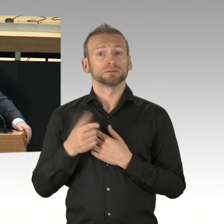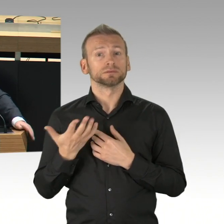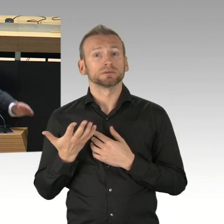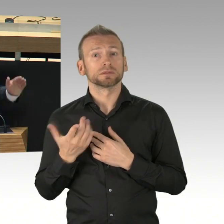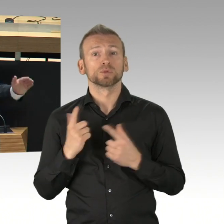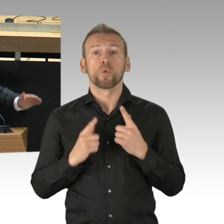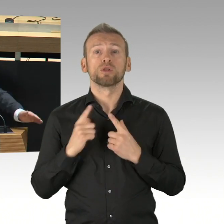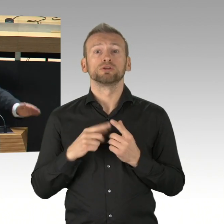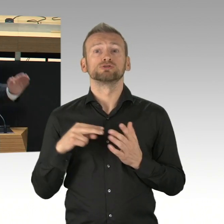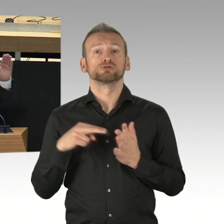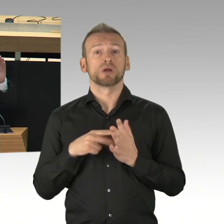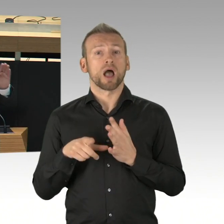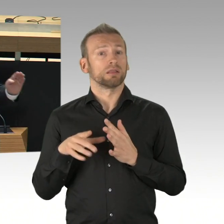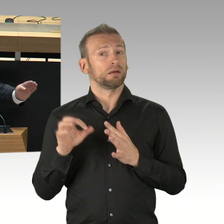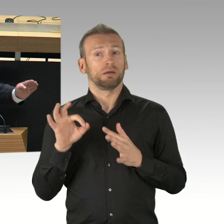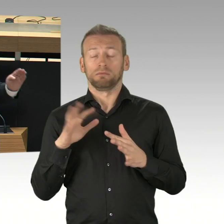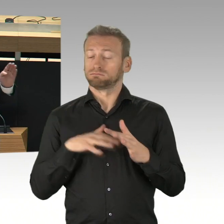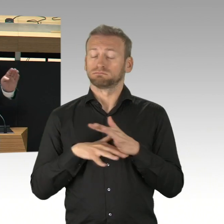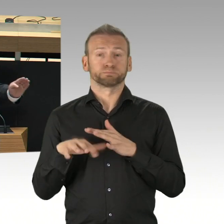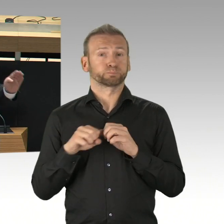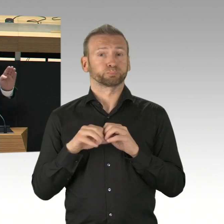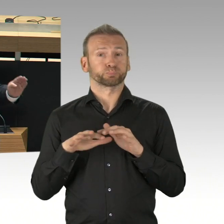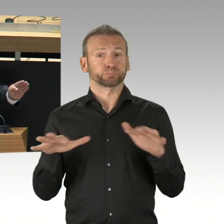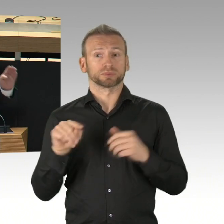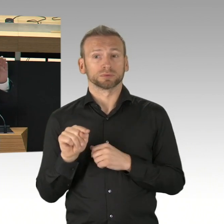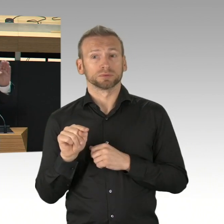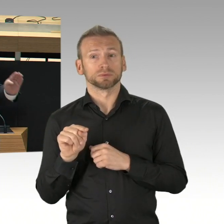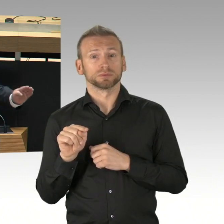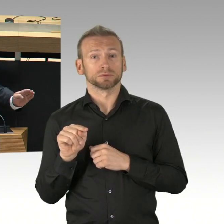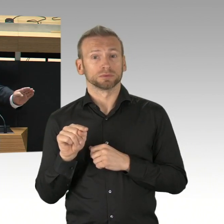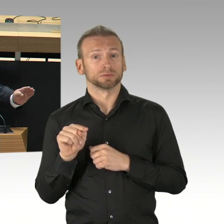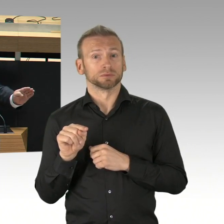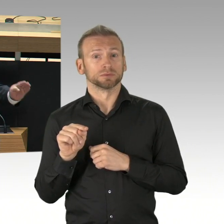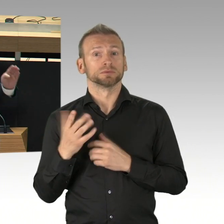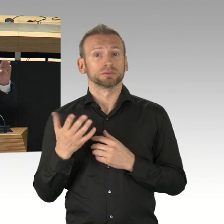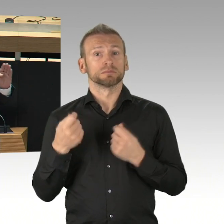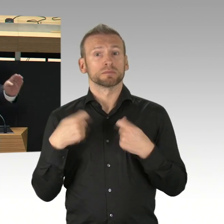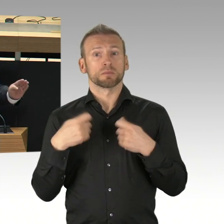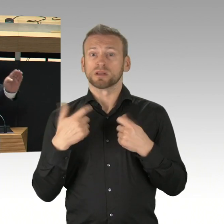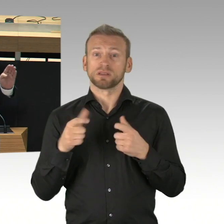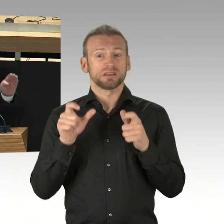Das ist die Politik der interventionistischen Linken, Chaos im Markt schaffen und anschließend behaupten,